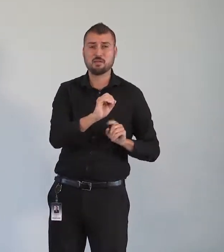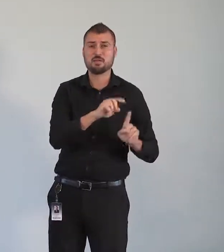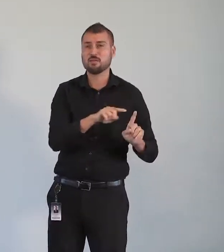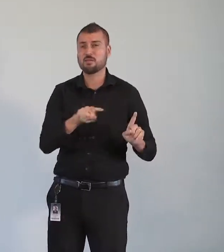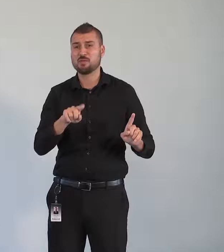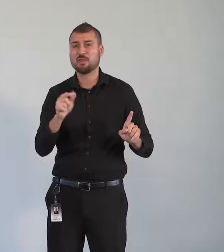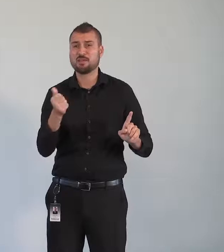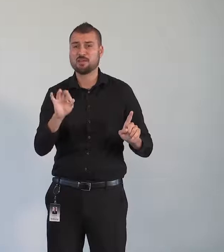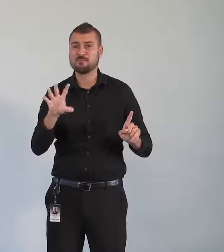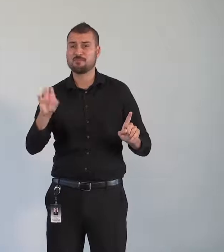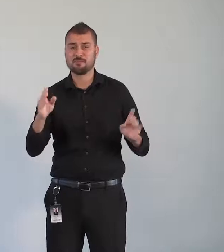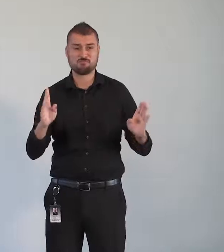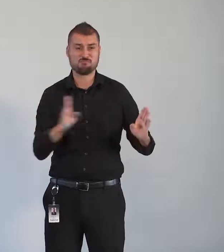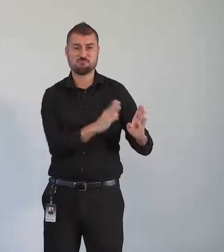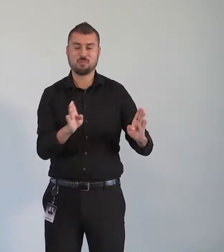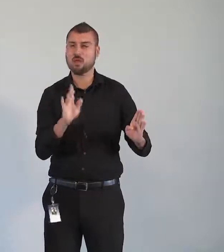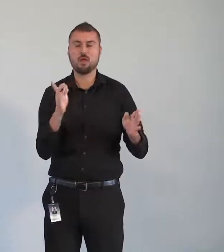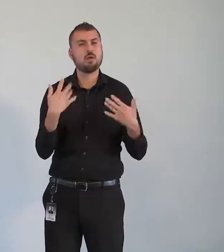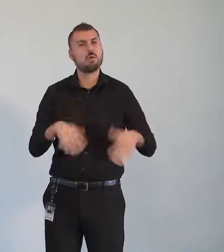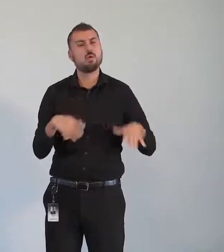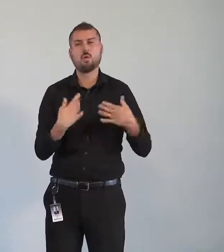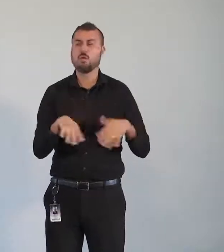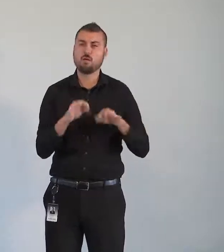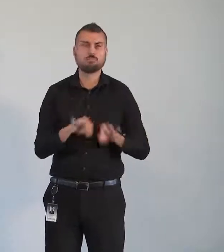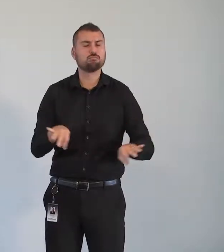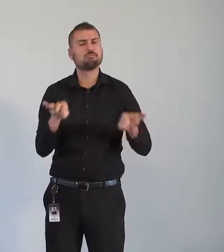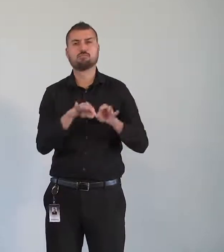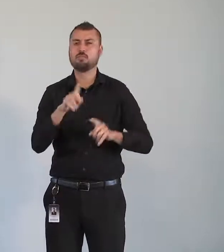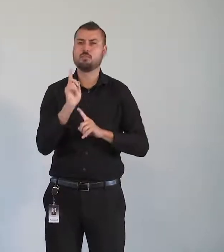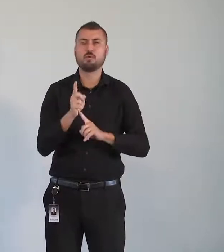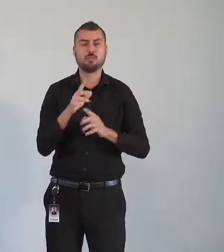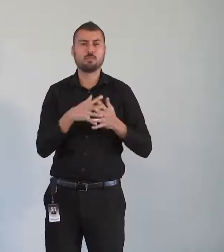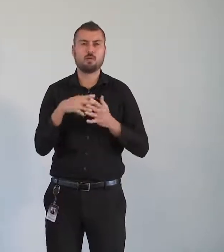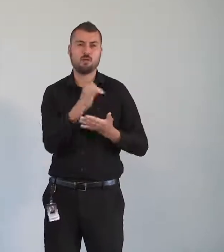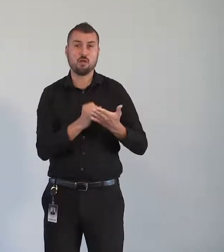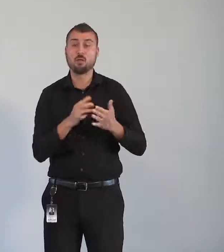momento extraordinariamente dinámico en el arte estadounidense cuando los artistas estadounidenses estuvieron expuestos a diferentes